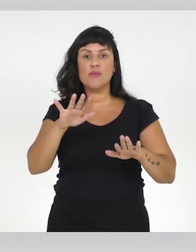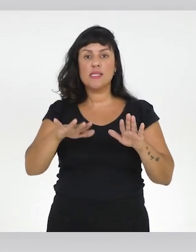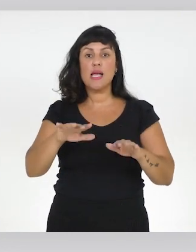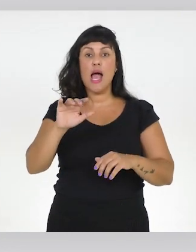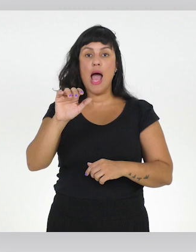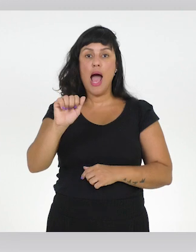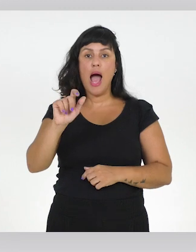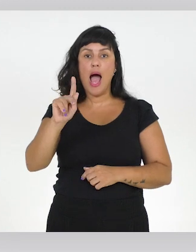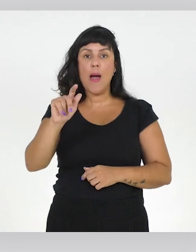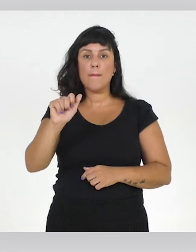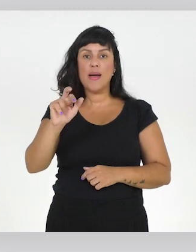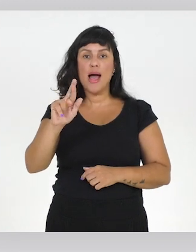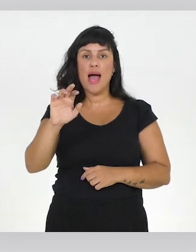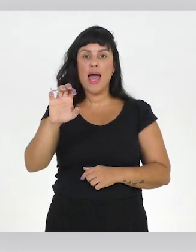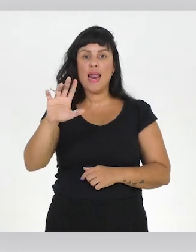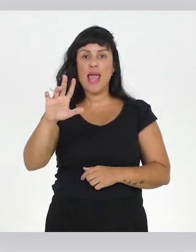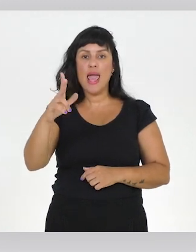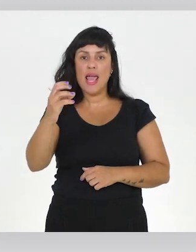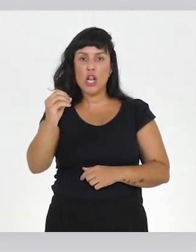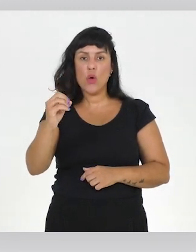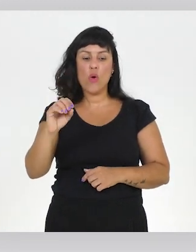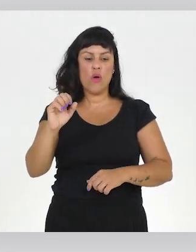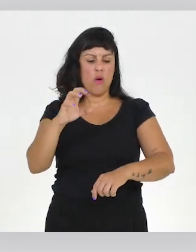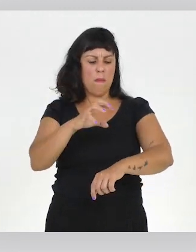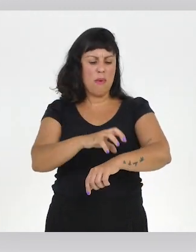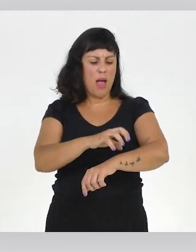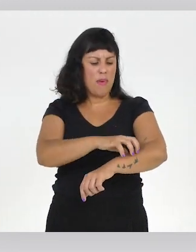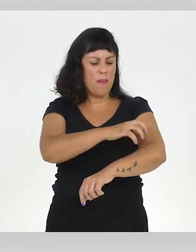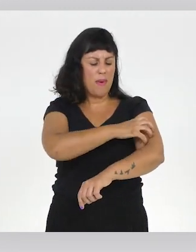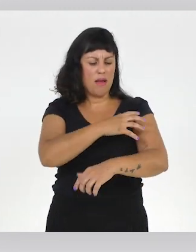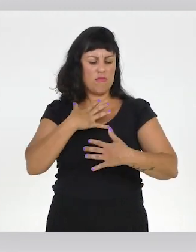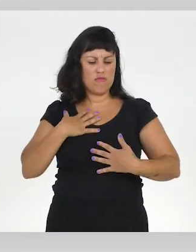são biomoduladores, eles podem ser usados para melhorar a dor